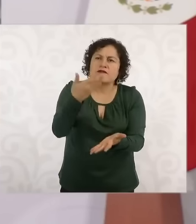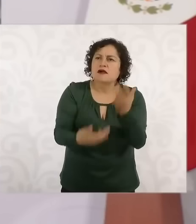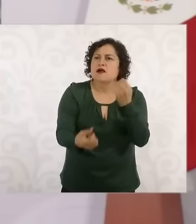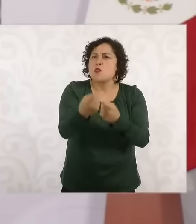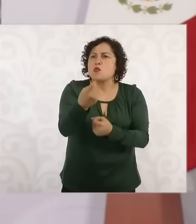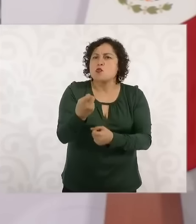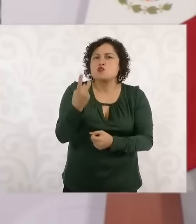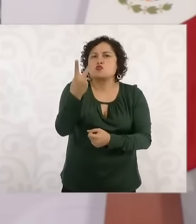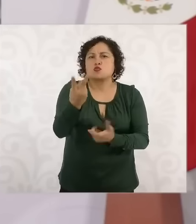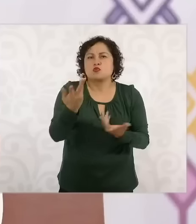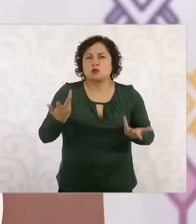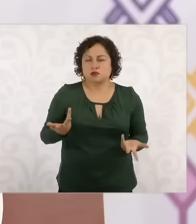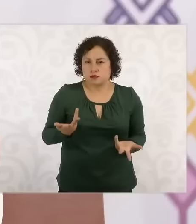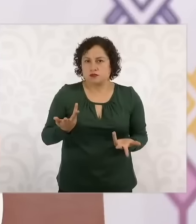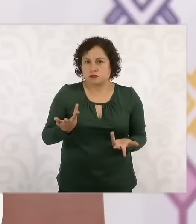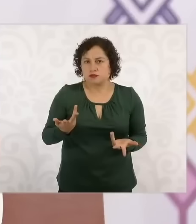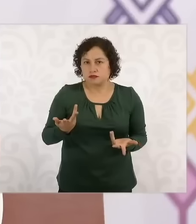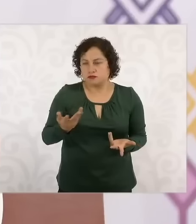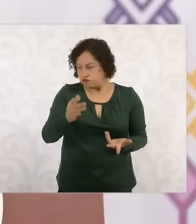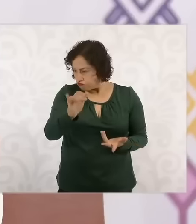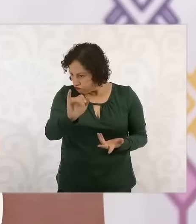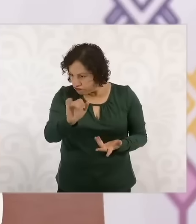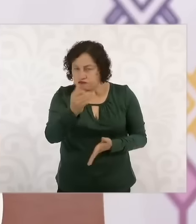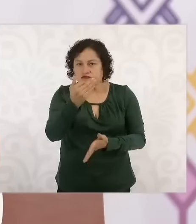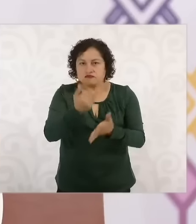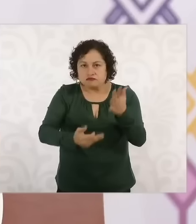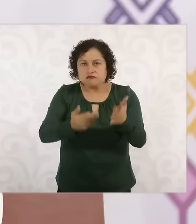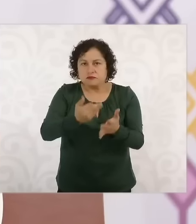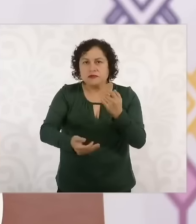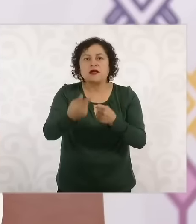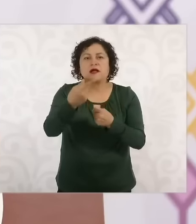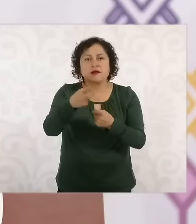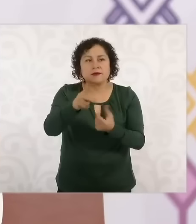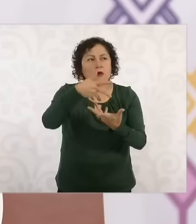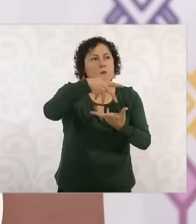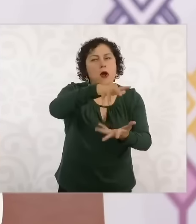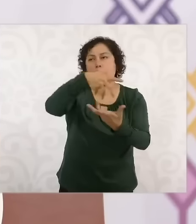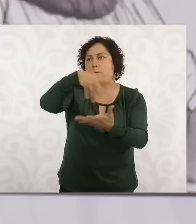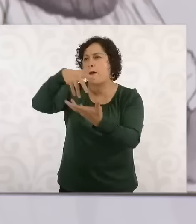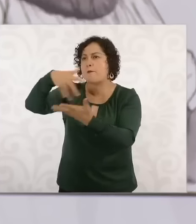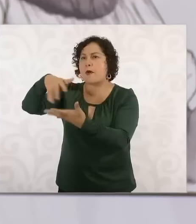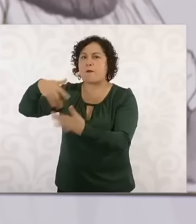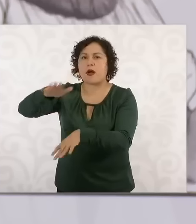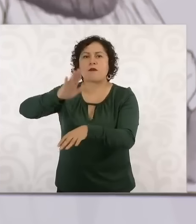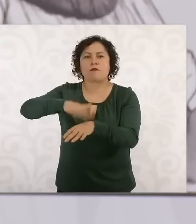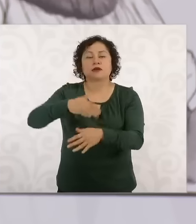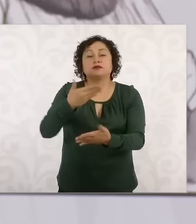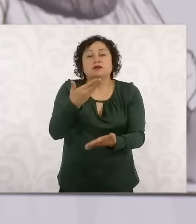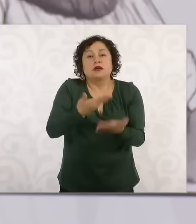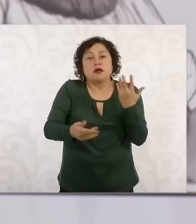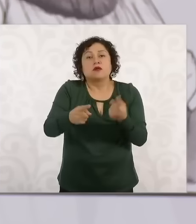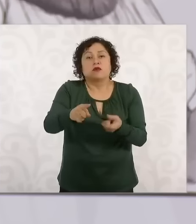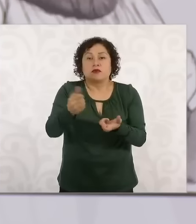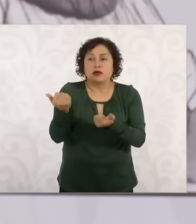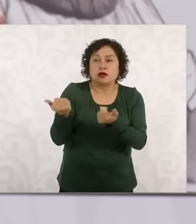y hay intercambio de servicios para poder llevar los medicamentos. Los centros de salud